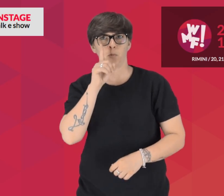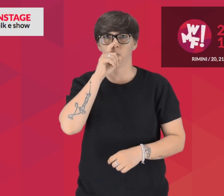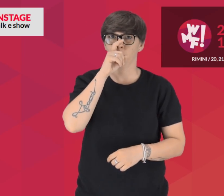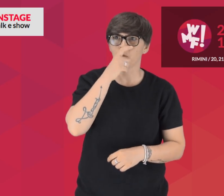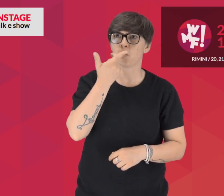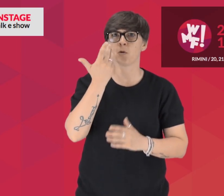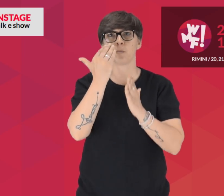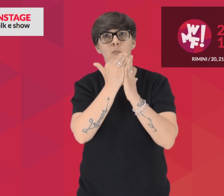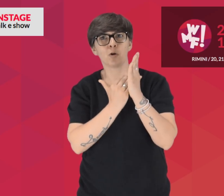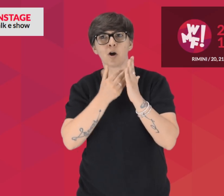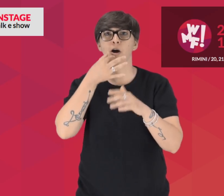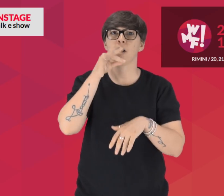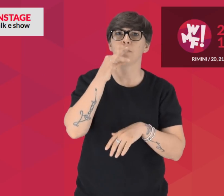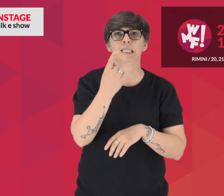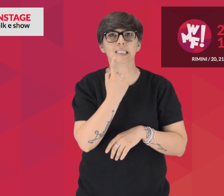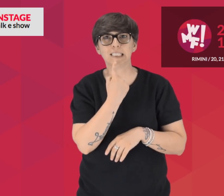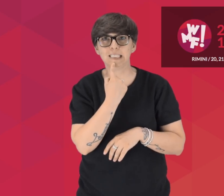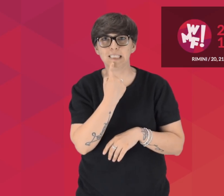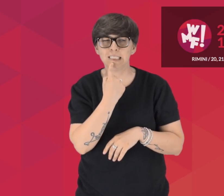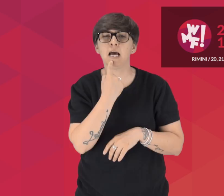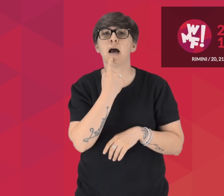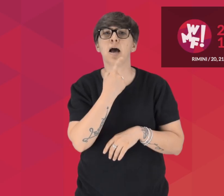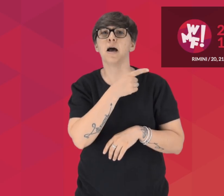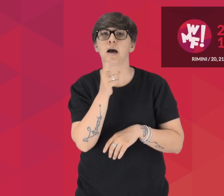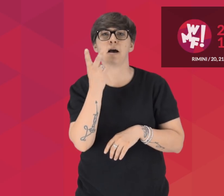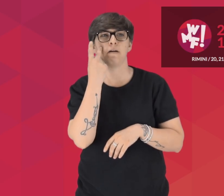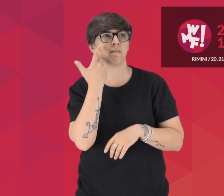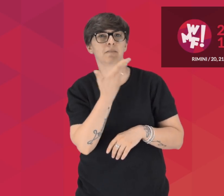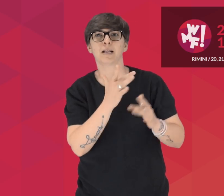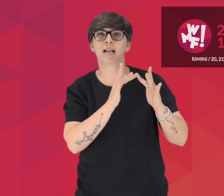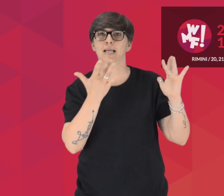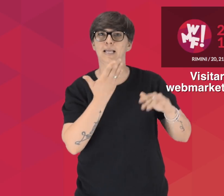Potete trovare tutte le informazioni e il programma sul sito dell'evento: